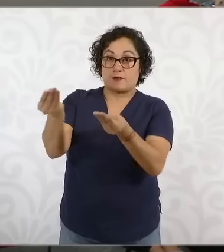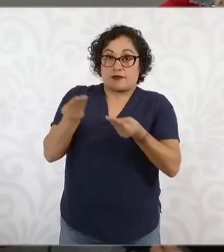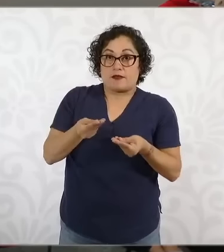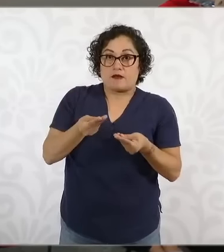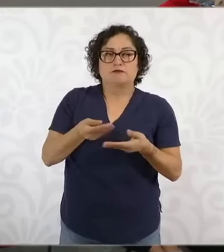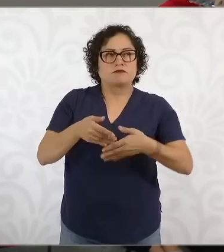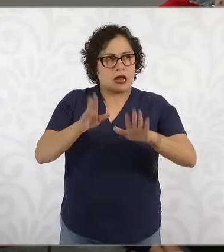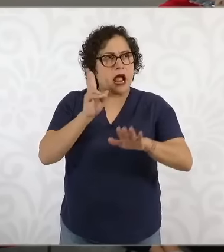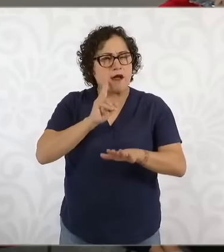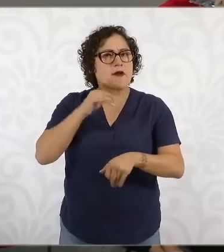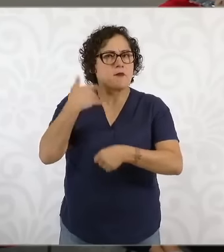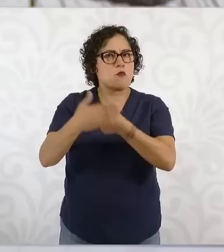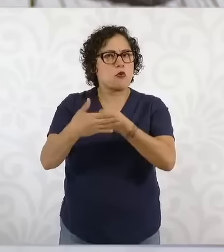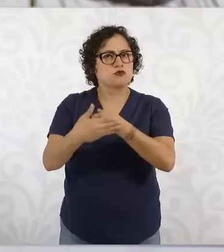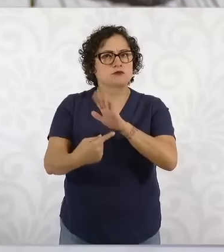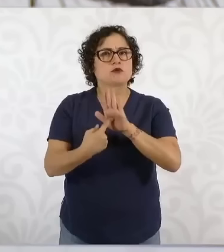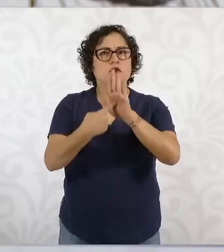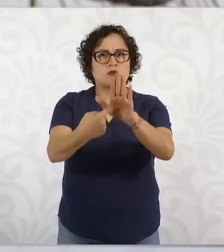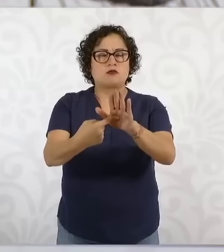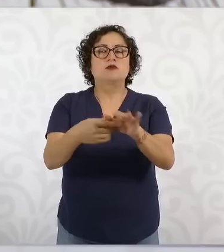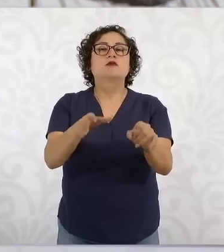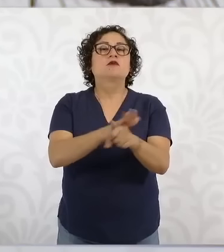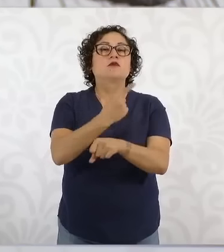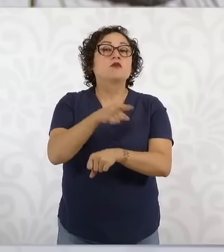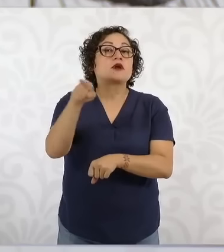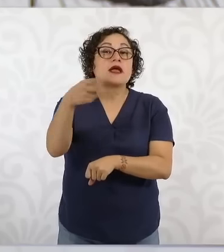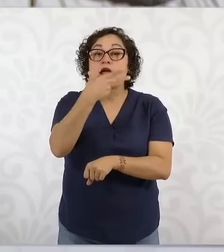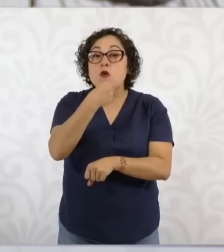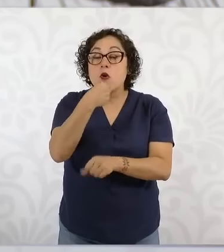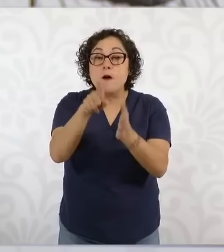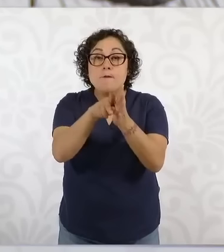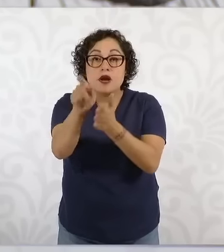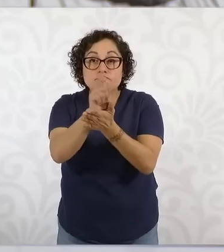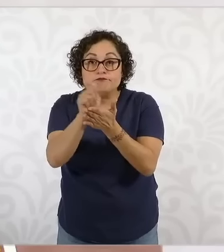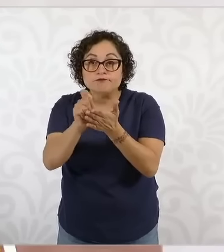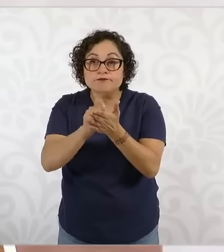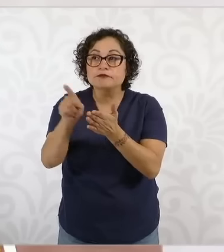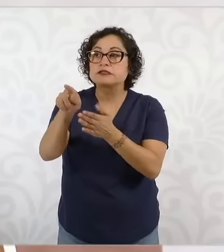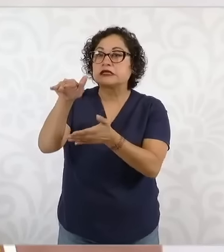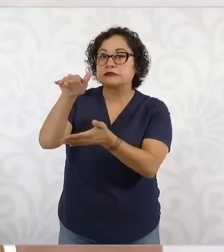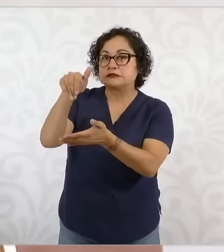me trajo porque se fue a la hemeroteca e de lo que no está todavía en internet, a buscar no